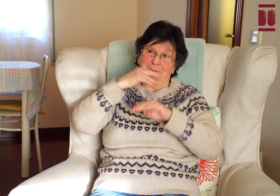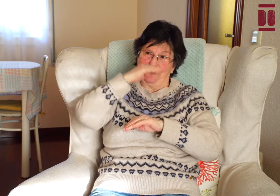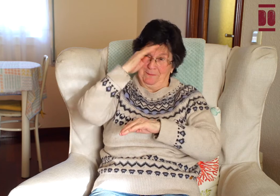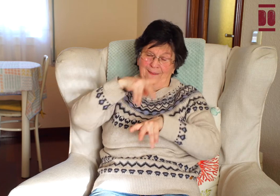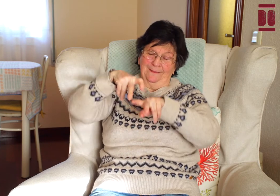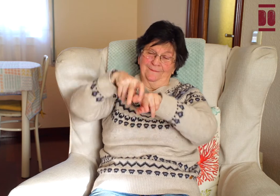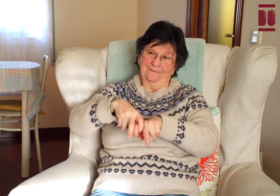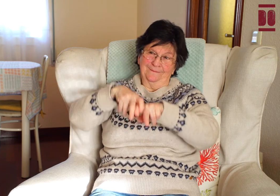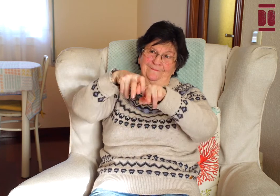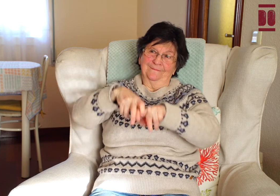íbamos